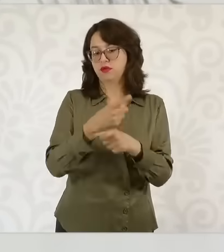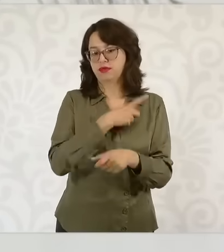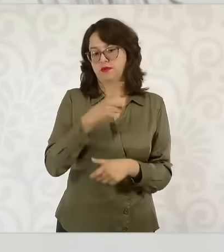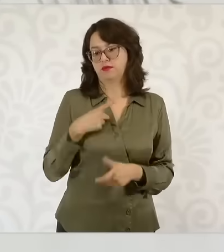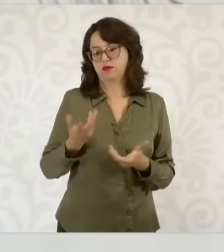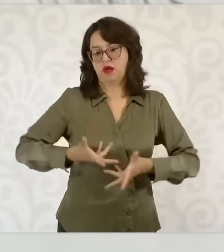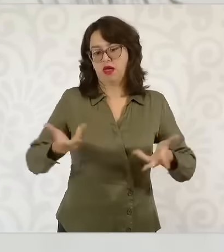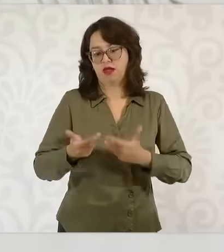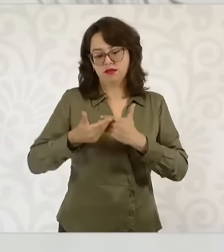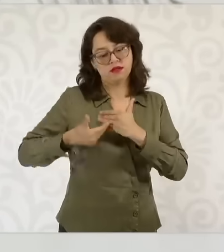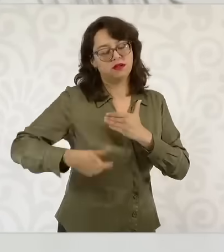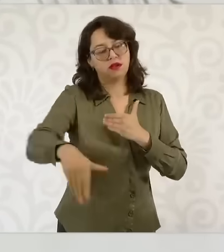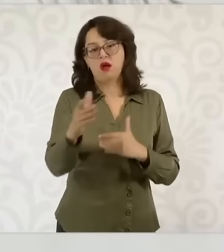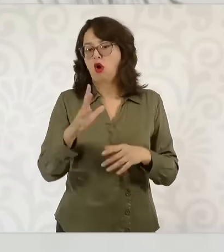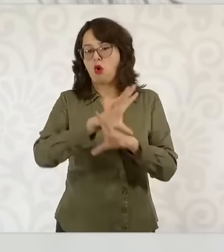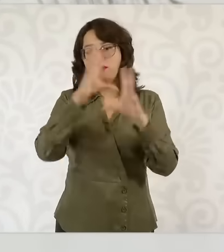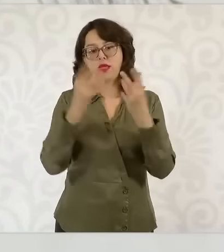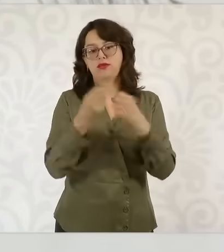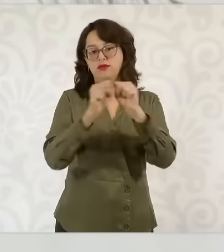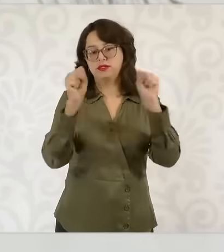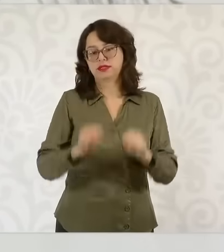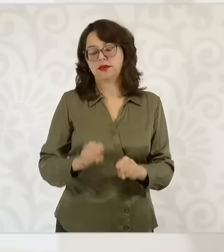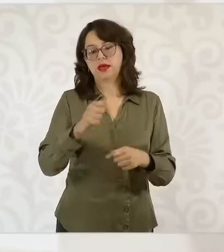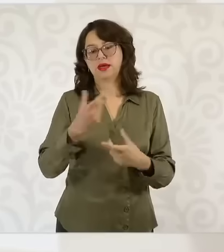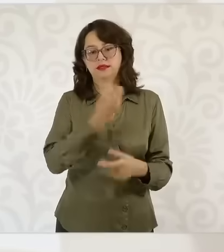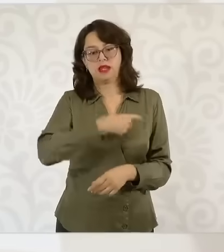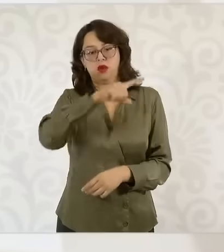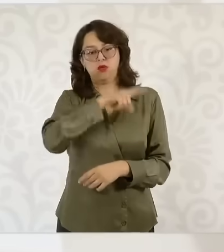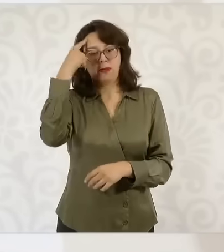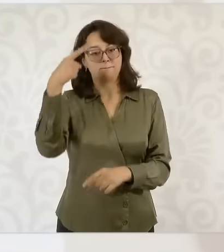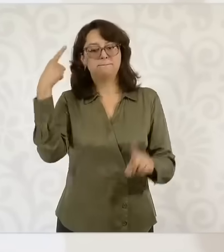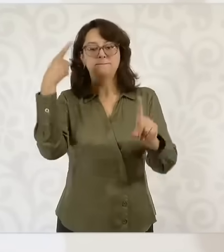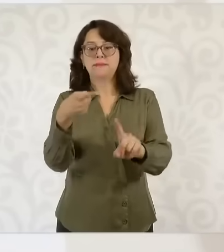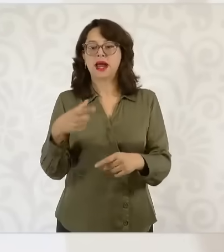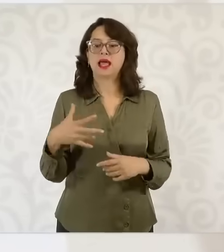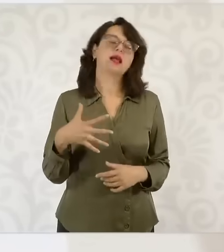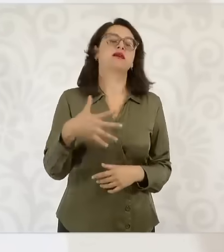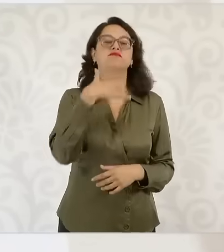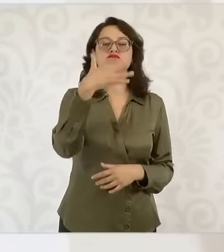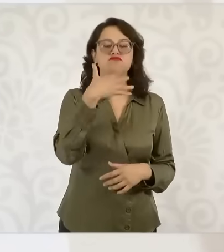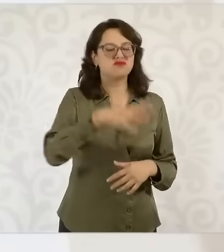todo el sistema de saneamiento de la ciudad de Tijuana, eh de toda la zona conorbada de Tijuana.